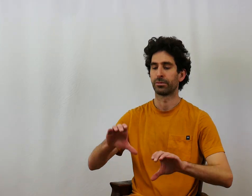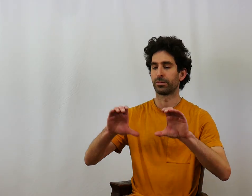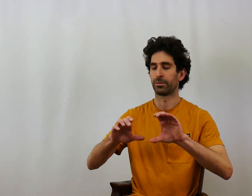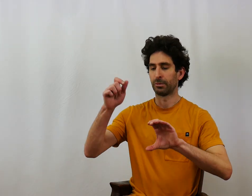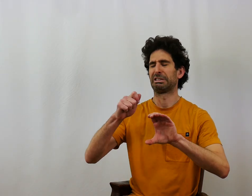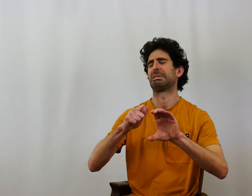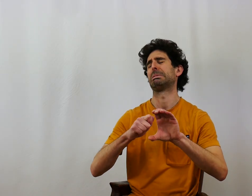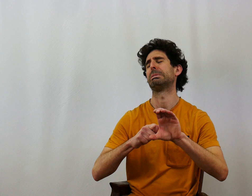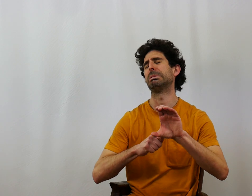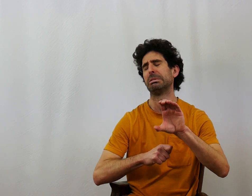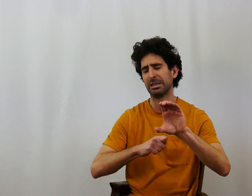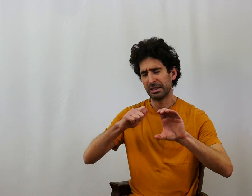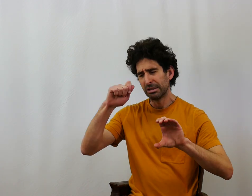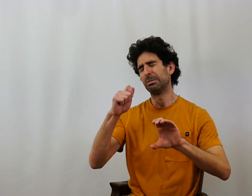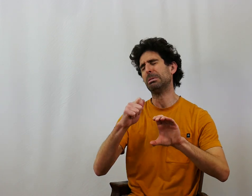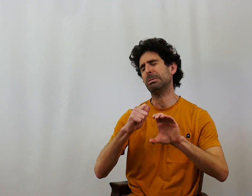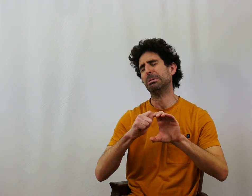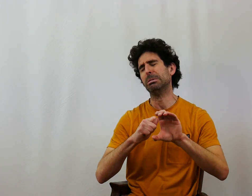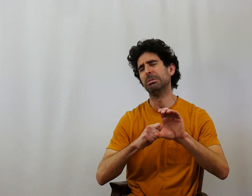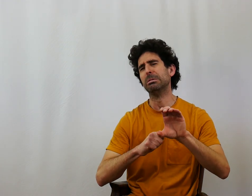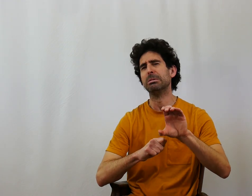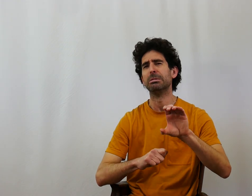*Peler les fesses*